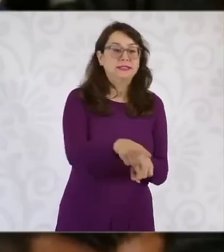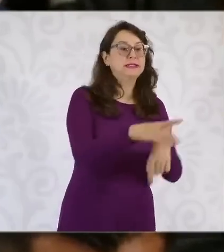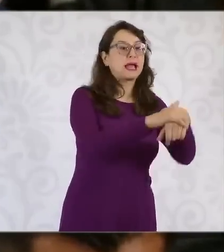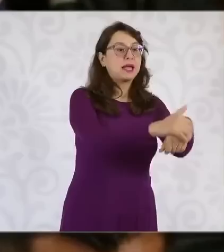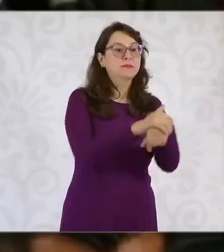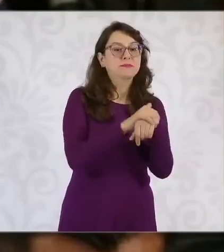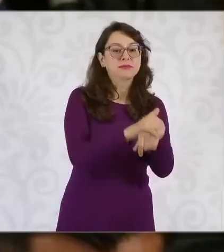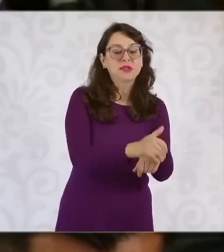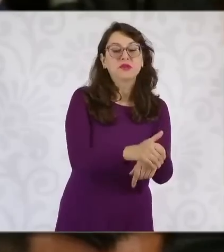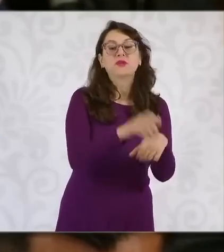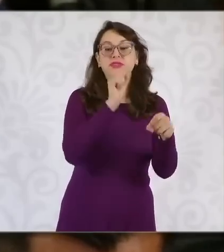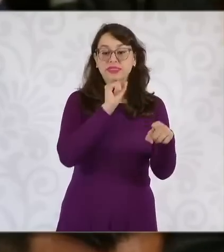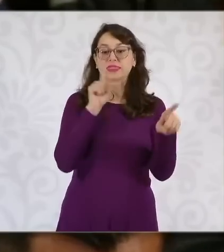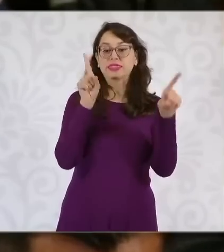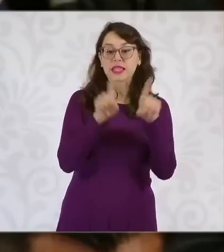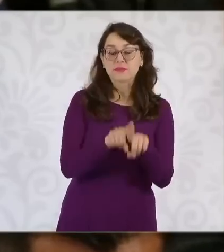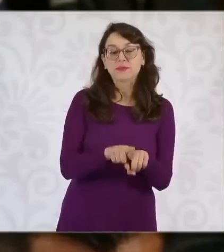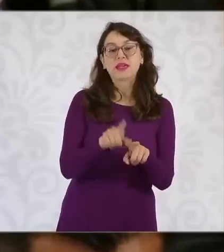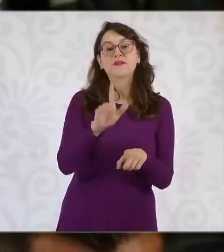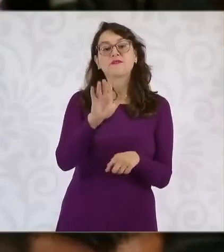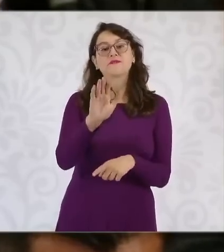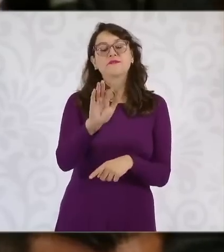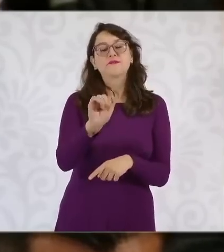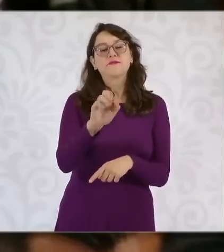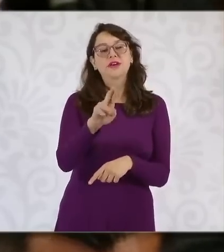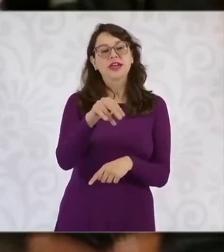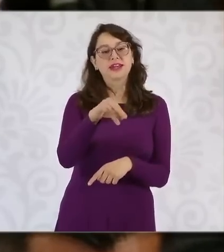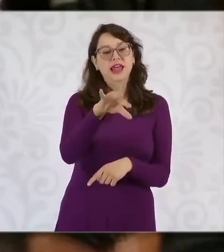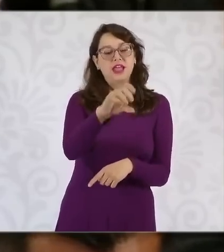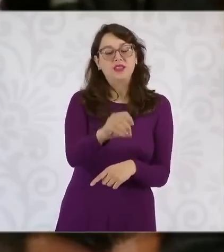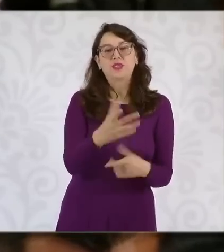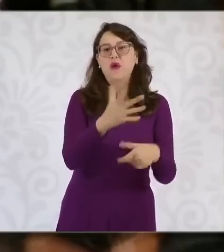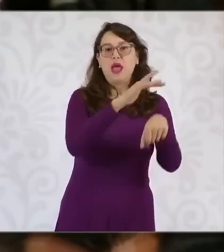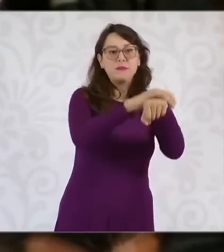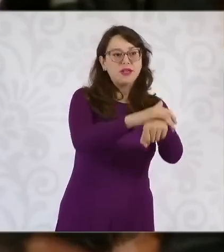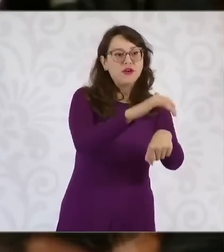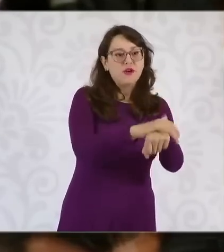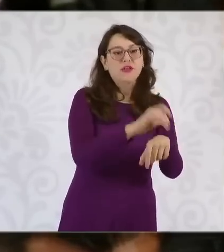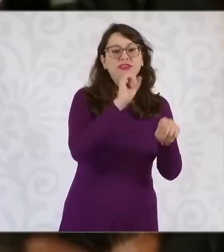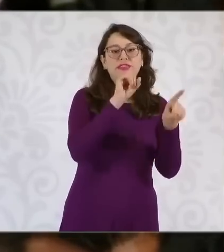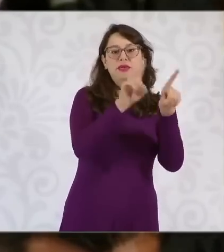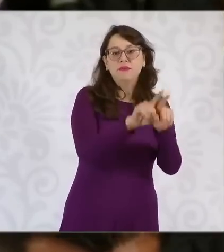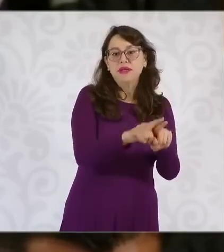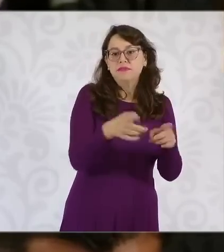también eran amigos de Fernando rojo de la Vega Entonces ahora Fernando y dice el el gobernador